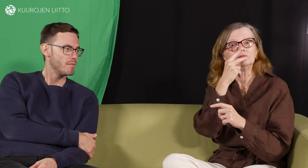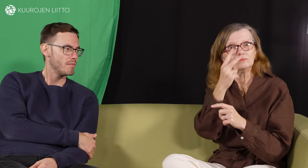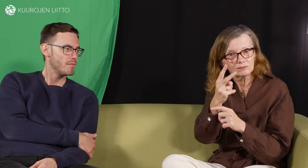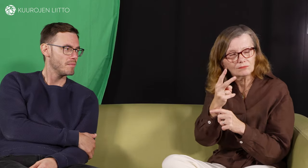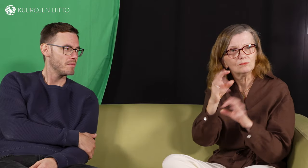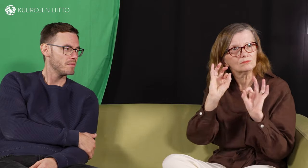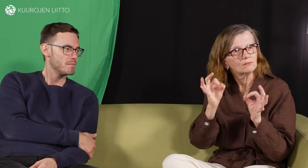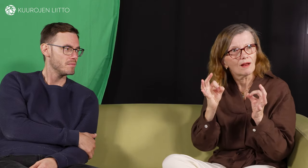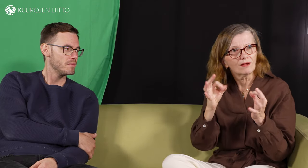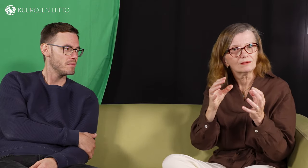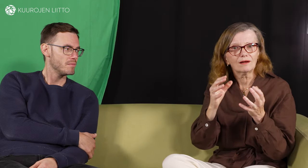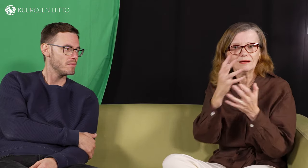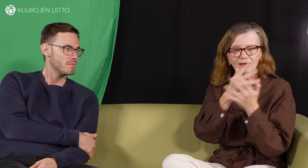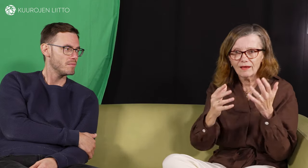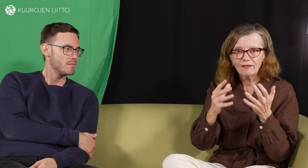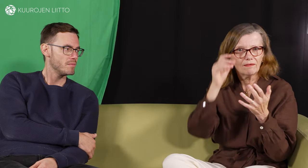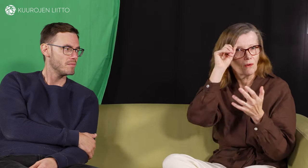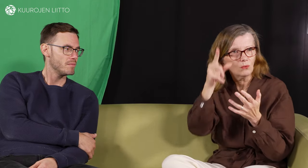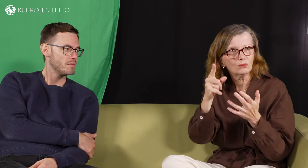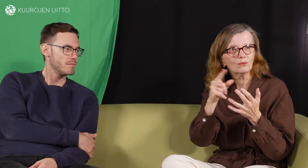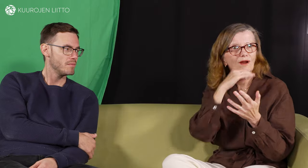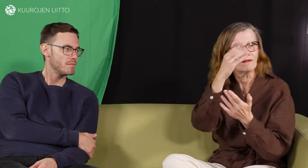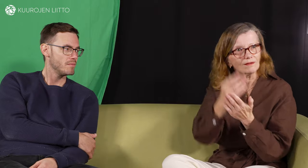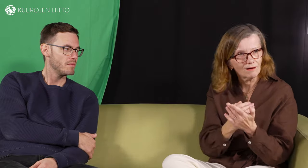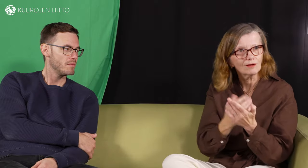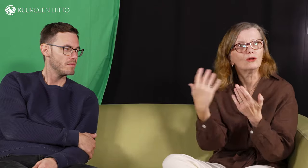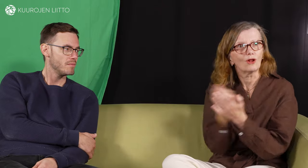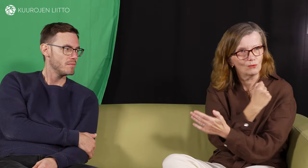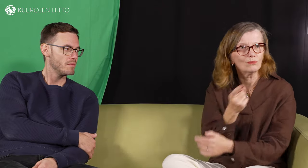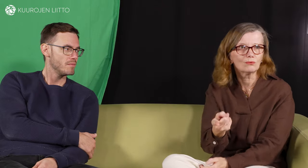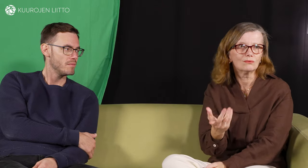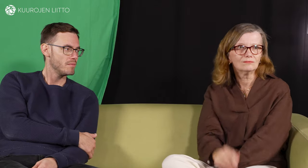jotta ihmiset voivat löytää viittomakielistä kulttuuria ja tarinoita.